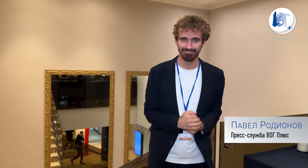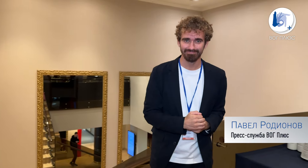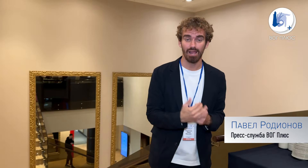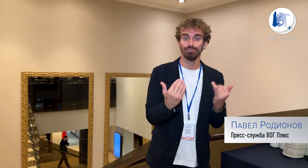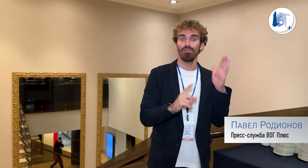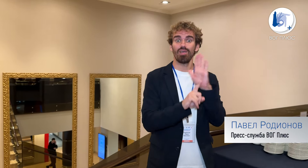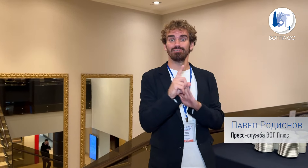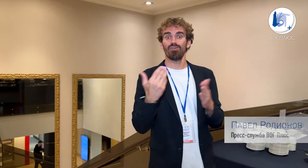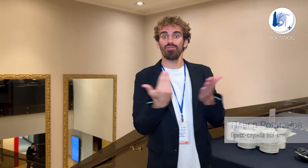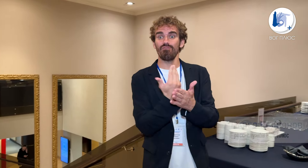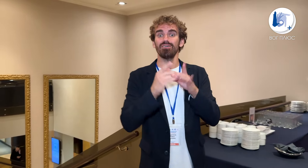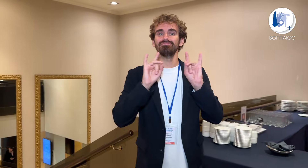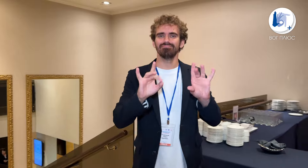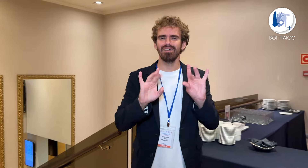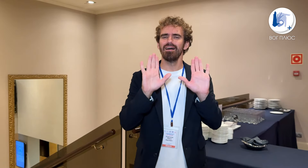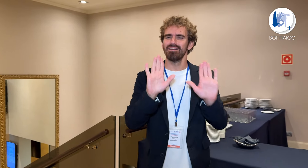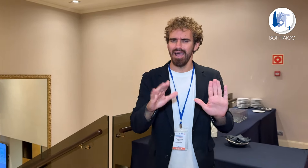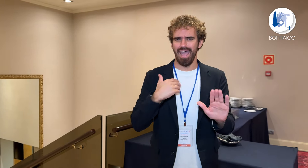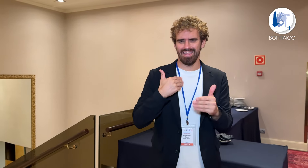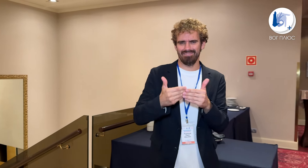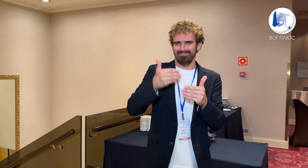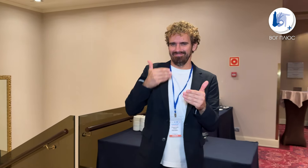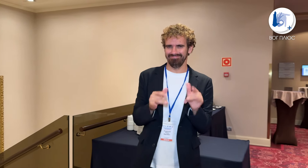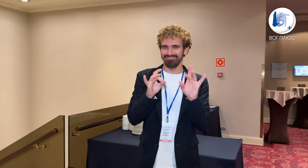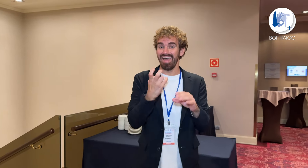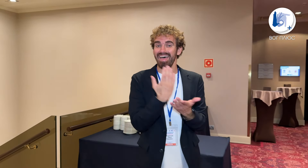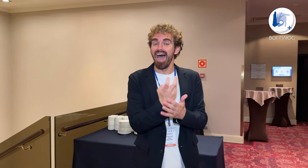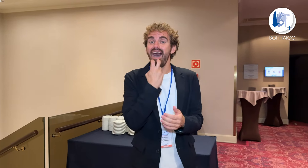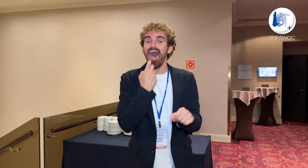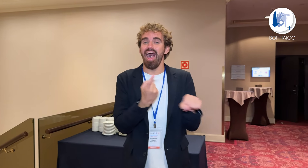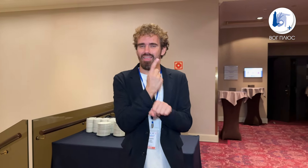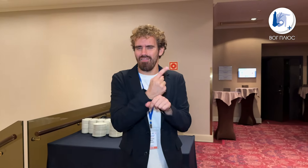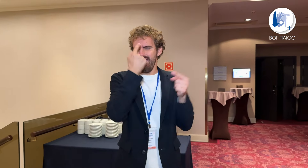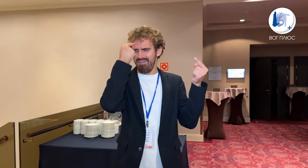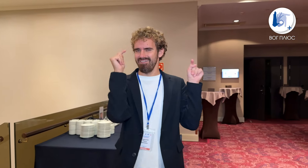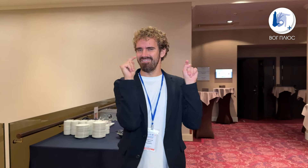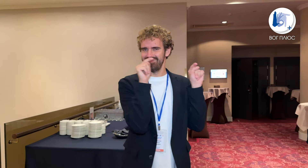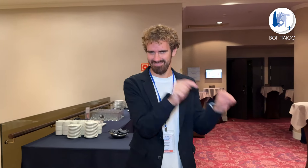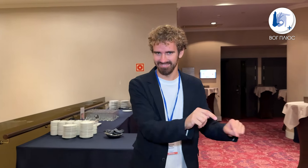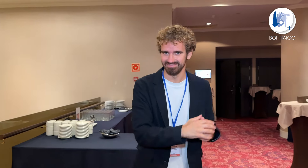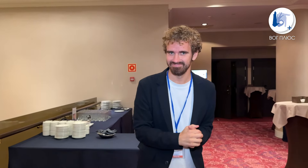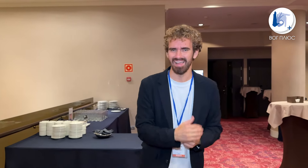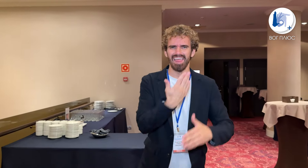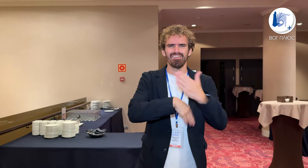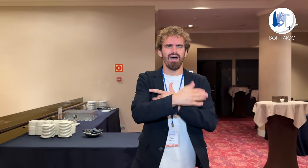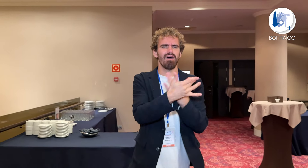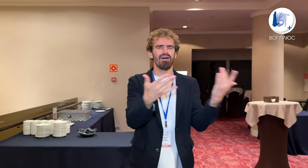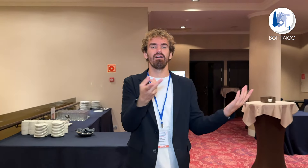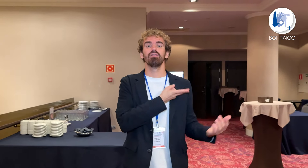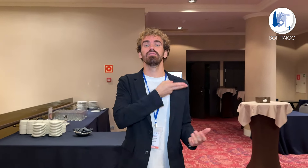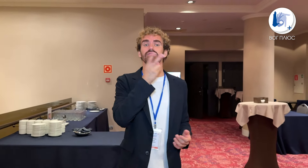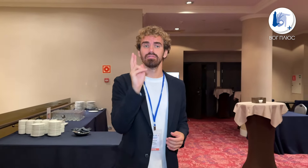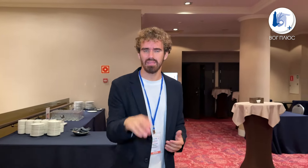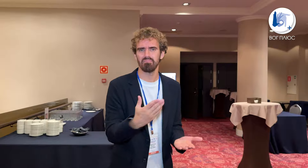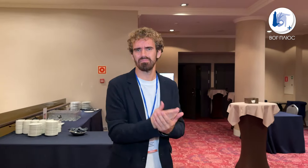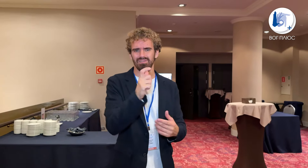Начать сегодняшний репортаж я хотел бы с любимого всеми нами анекдота: когда умирают инвалиды,